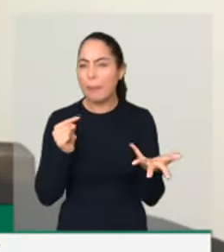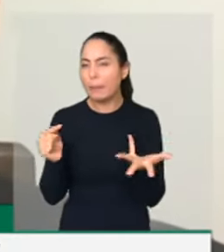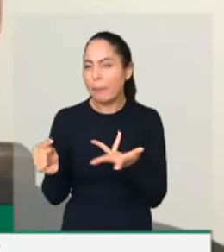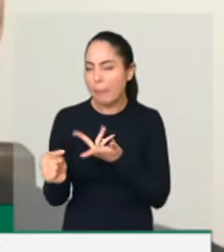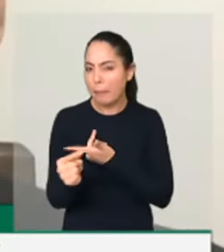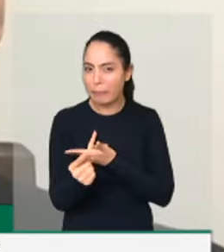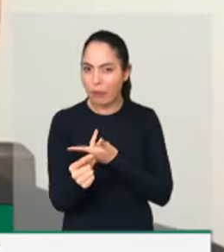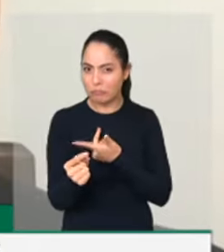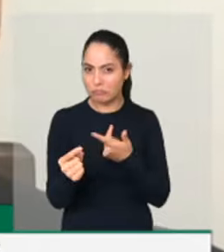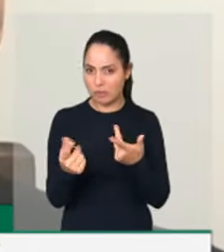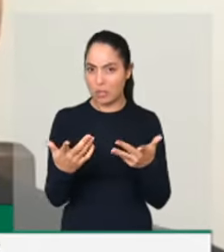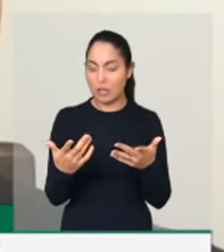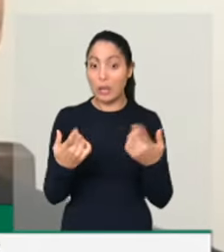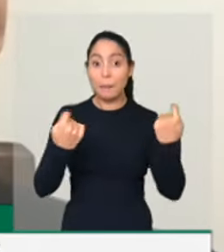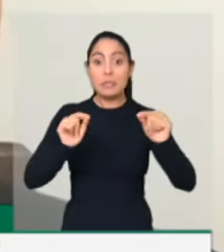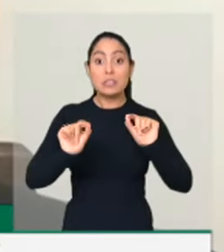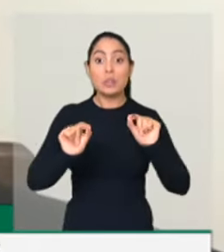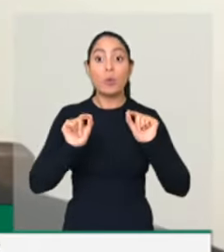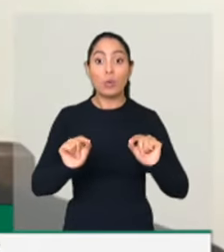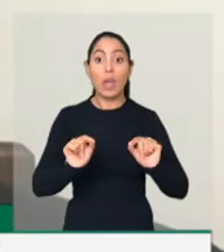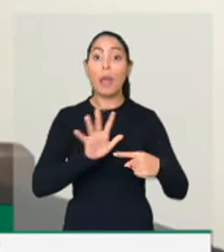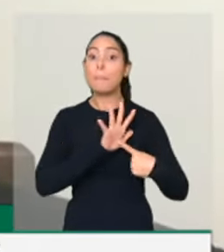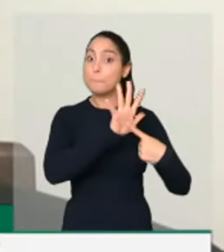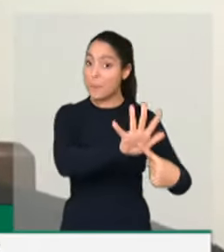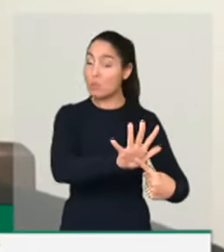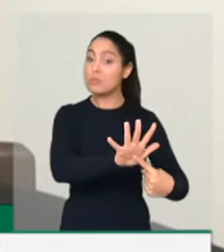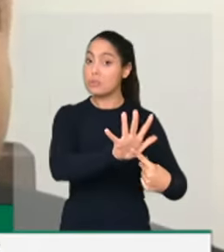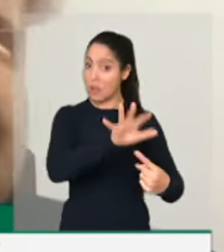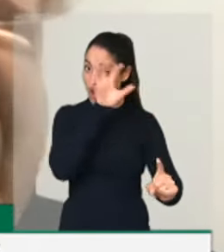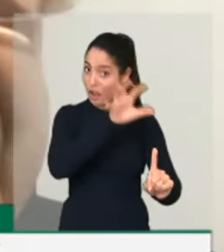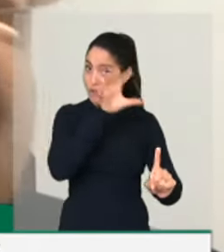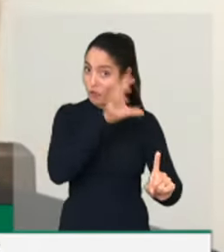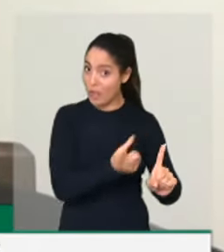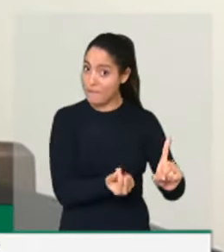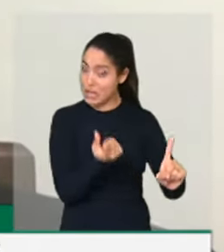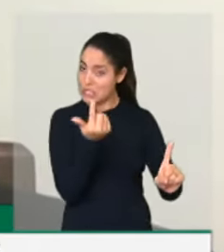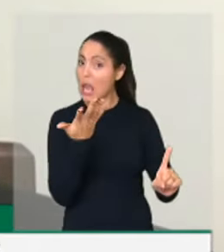IMPACTO FINANCEIRO. NÃO VALIA QUANDO ESTÁVAMOS EM ESTADO DE CALAMIDADE. NA MINHA OPINIÃO VOLTOU A VALER. ENTÃO... É